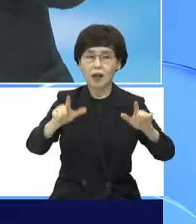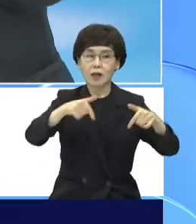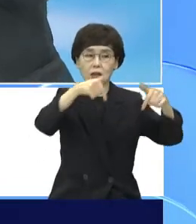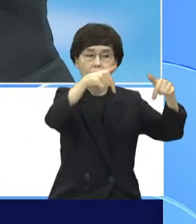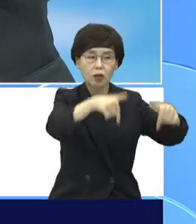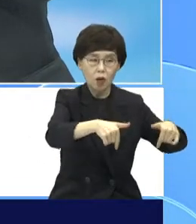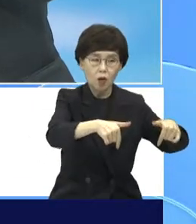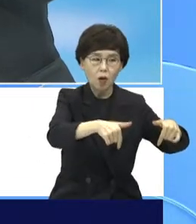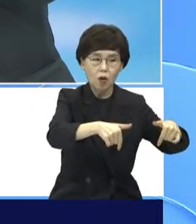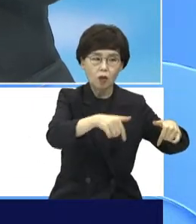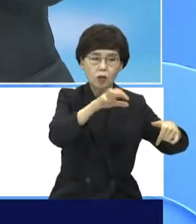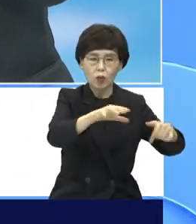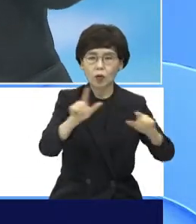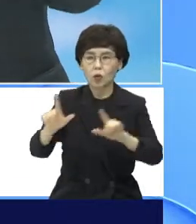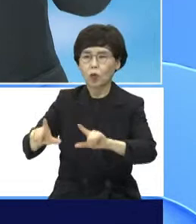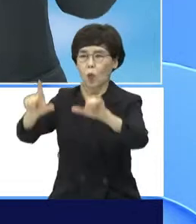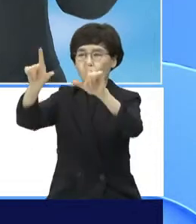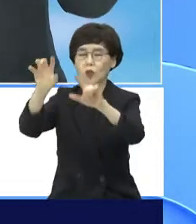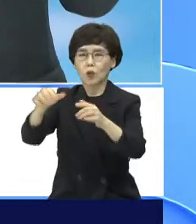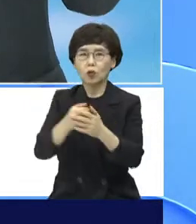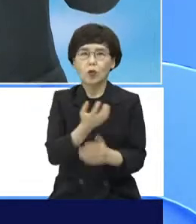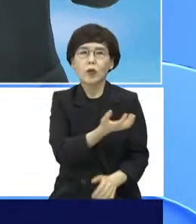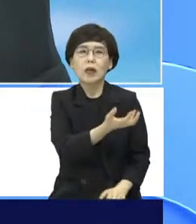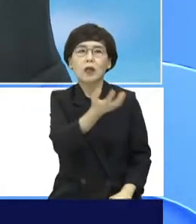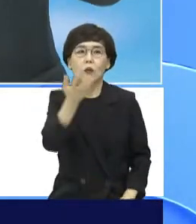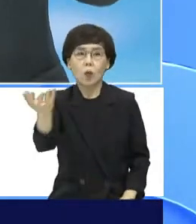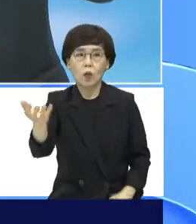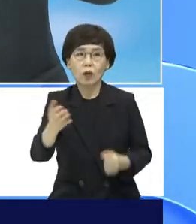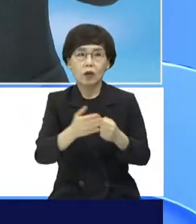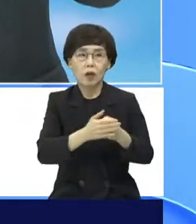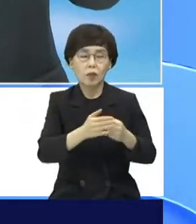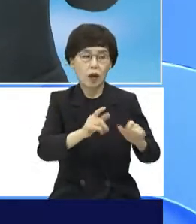하거든요. 그러니까 서쪽의 현상을 보면 동쪽의